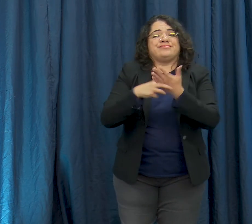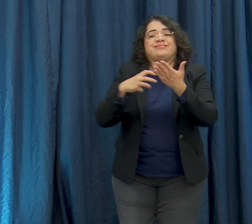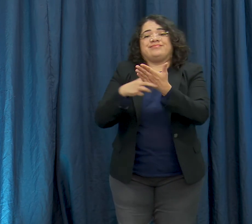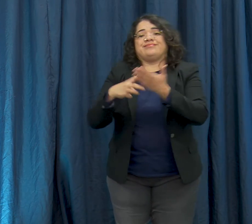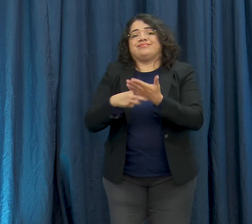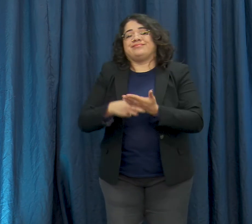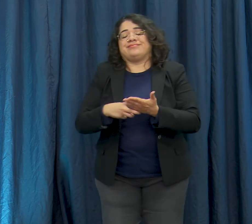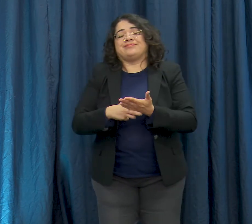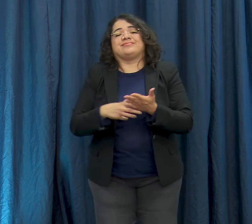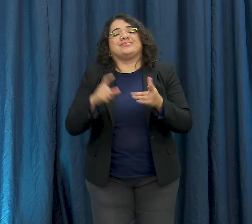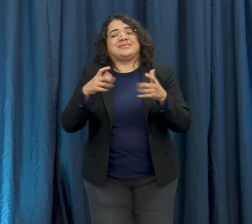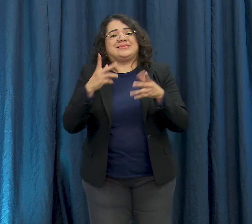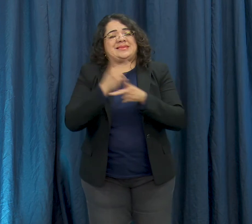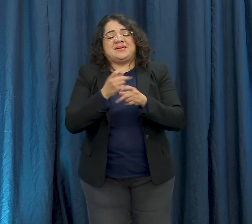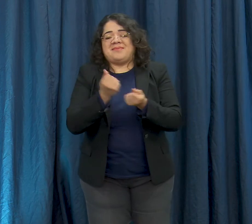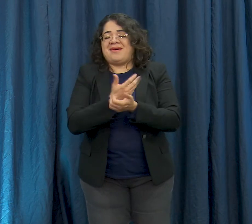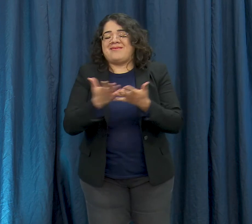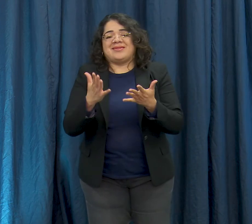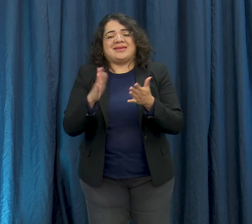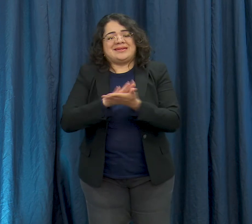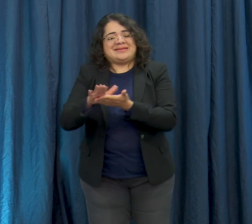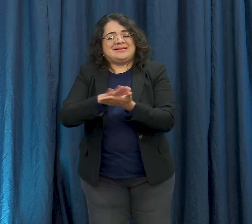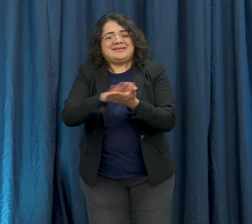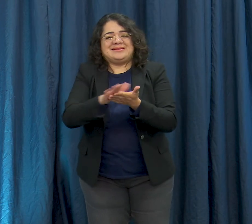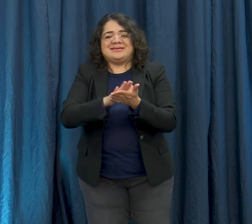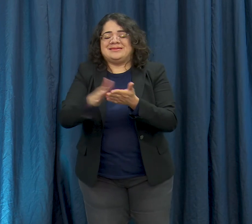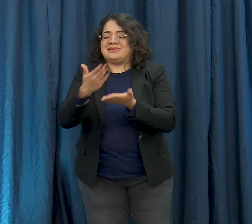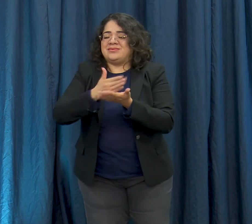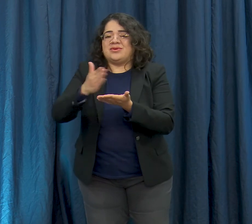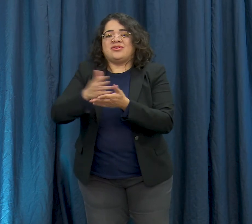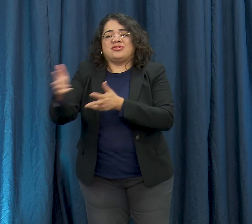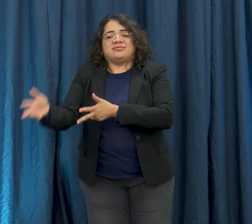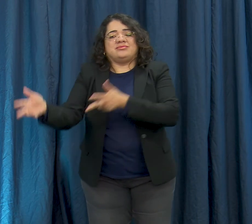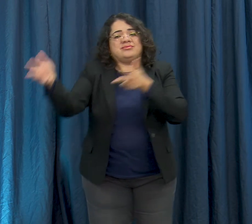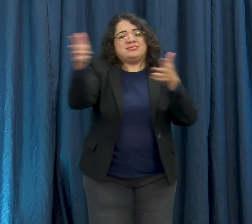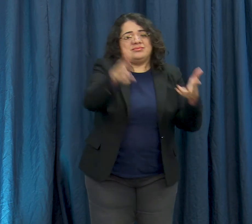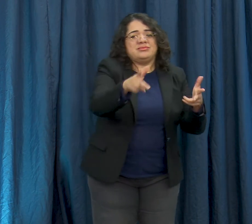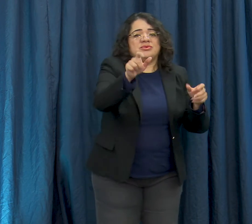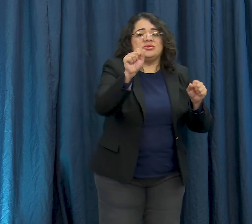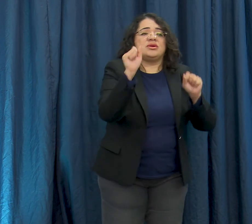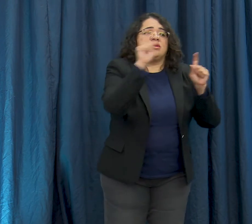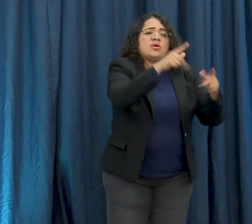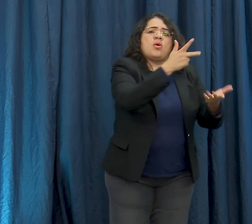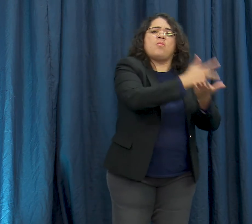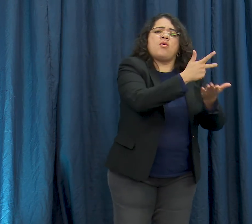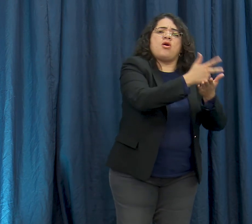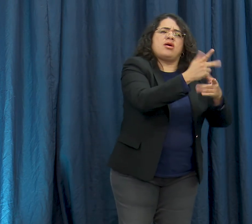a los vecinos affect ADO's yell ask is so lo pueden